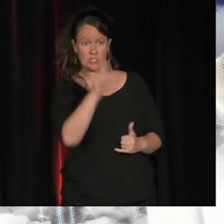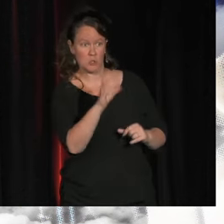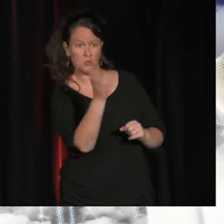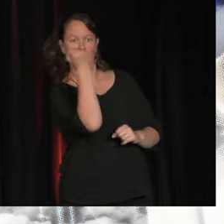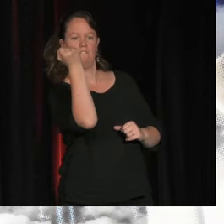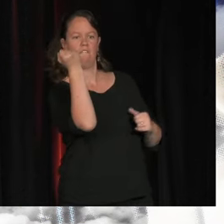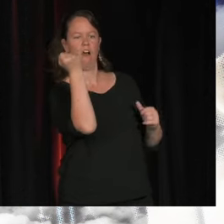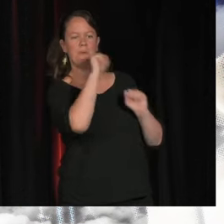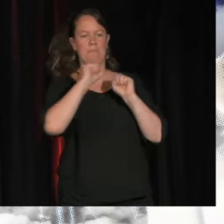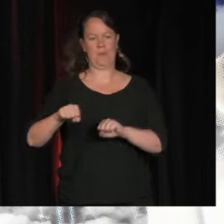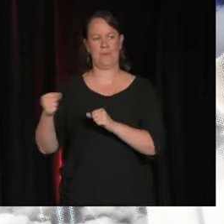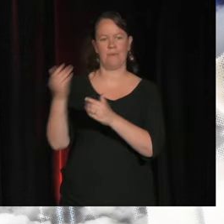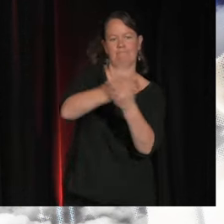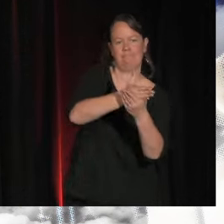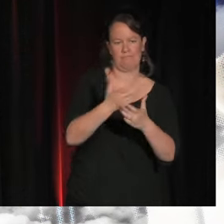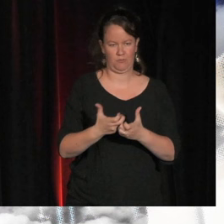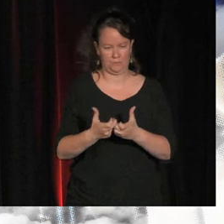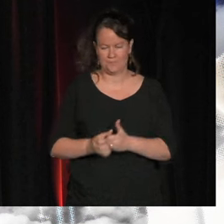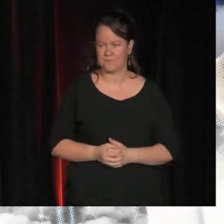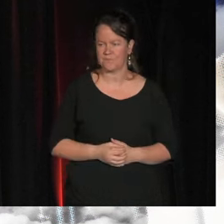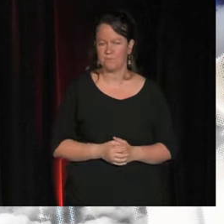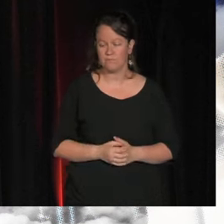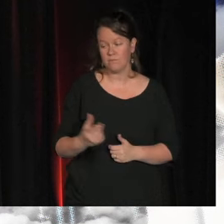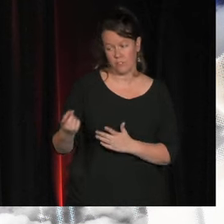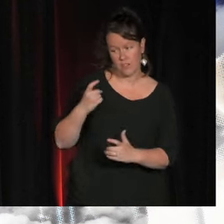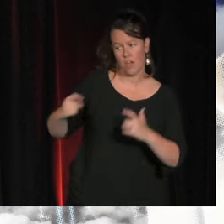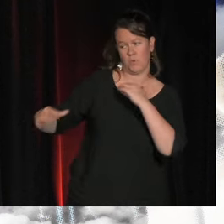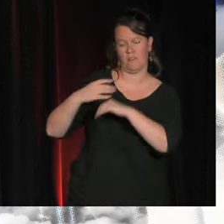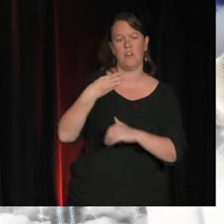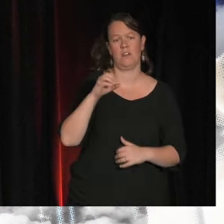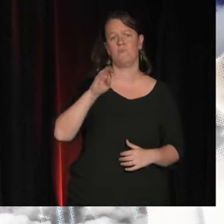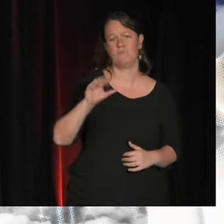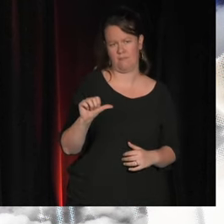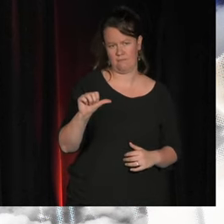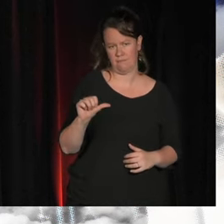Et comme on l'a dit, il y a une inspiration MOBA. Tout le monde, en plus d'avoir des armes uniques, ce n'était pas le cas,